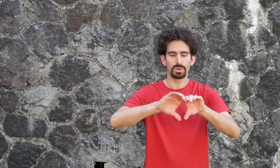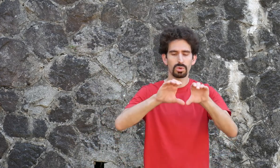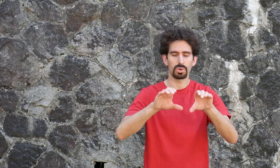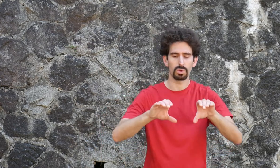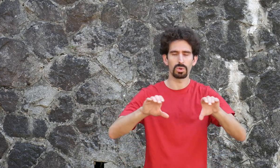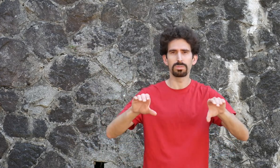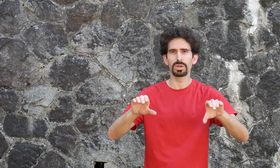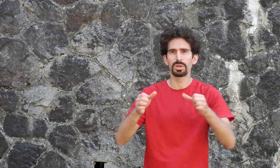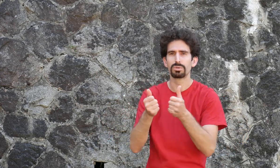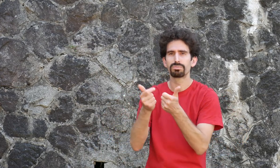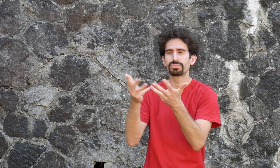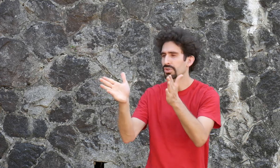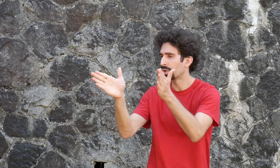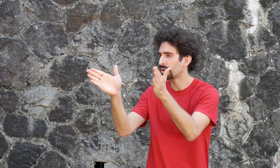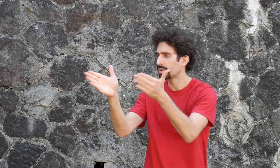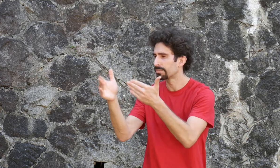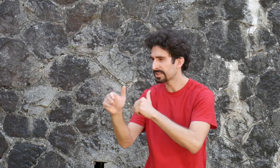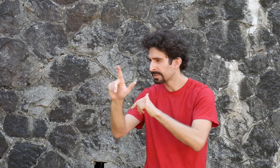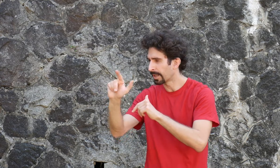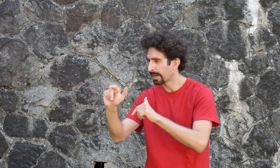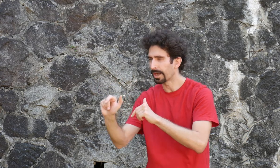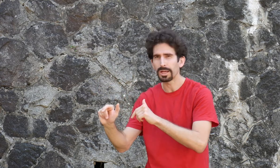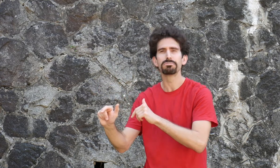Chez plusieurs espèces d'holothurie,